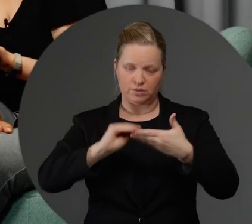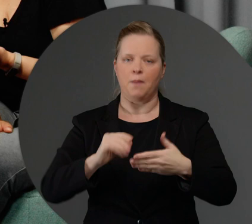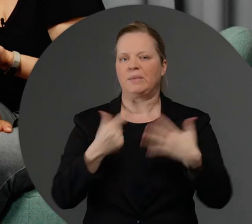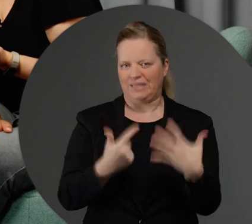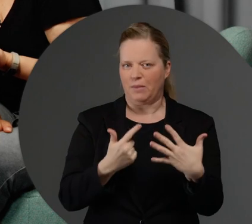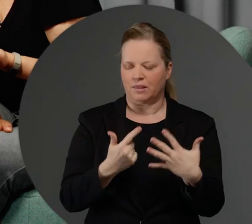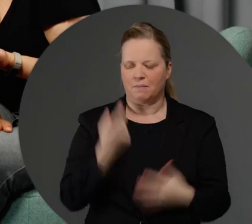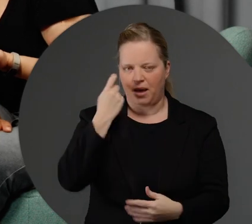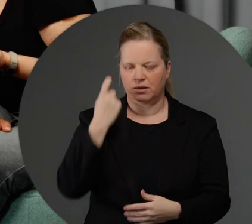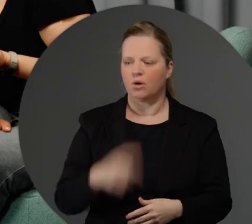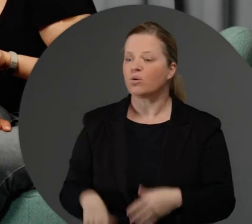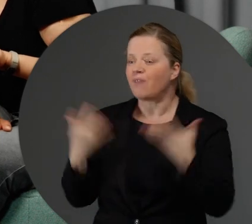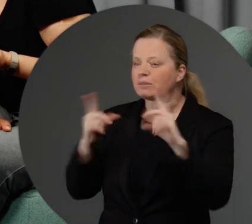Da ist jetzt natürlich die Frage, was ist mit Punkt acht?